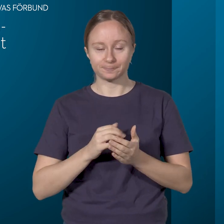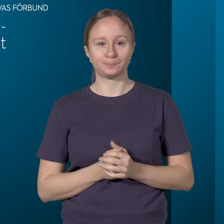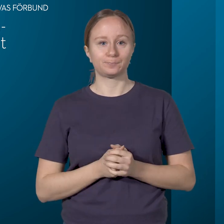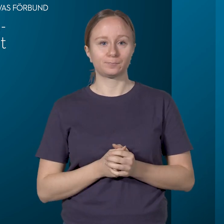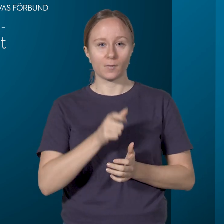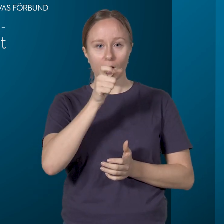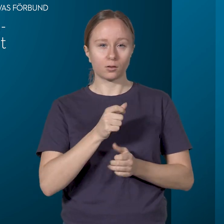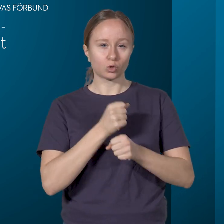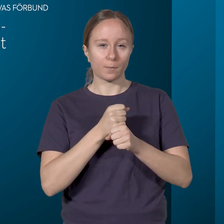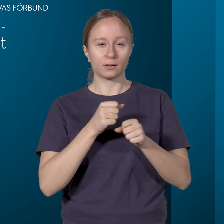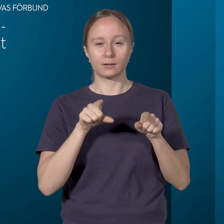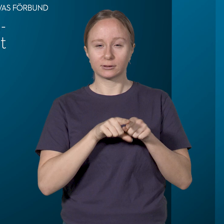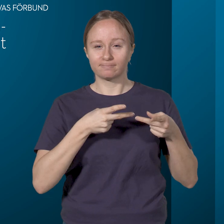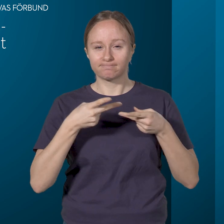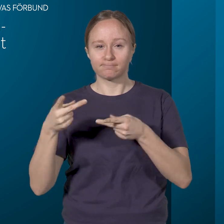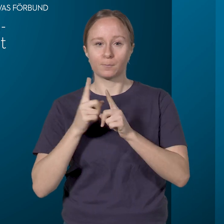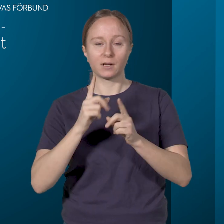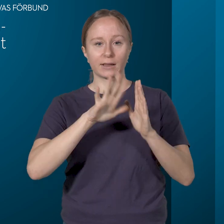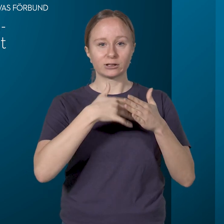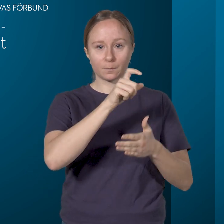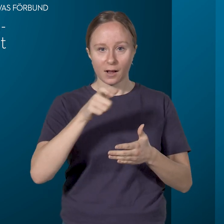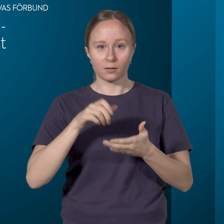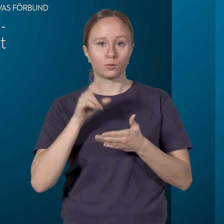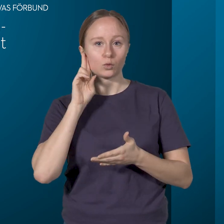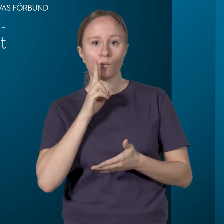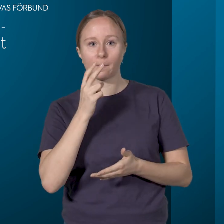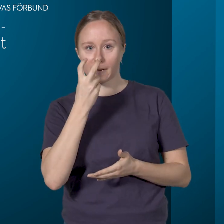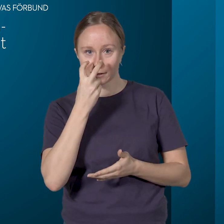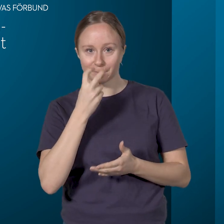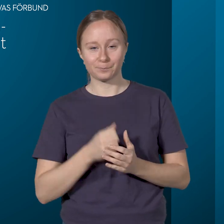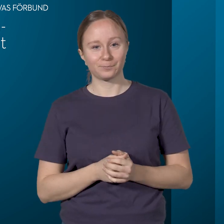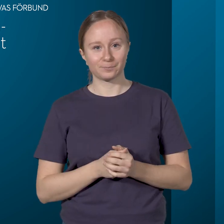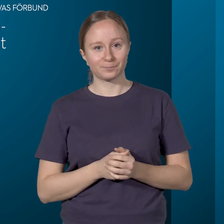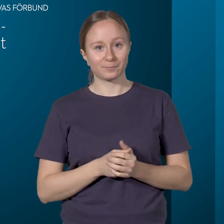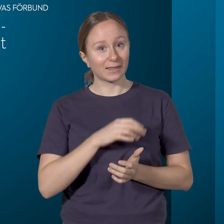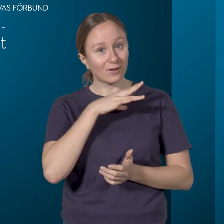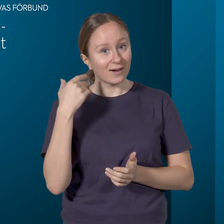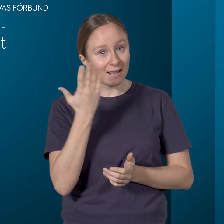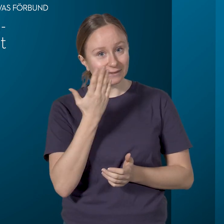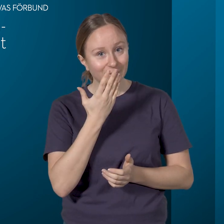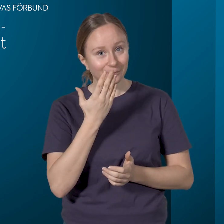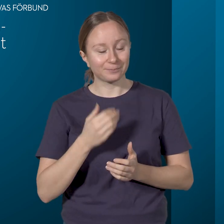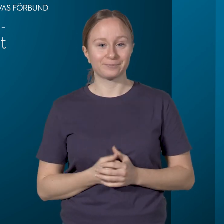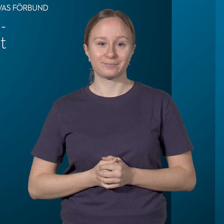nästan hela denna tid med teckenspråkiga och dövblinda. Trevlig läsning!